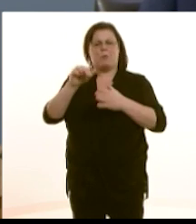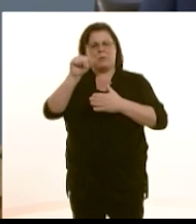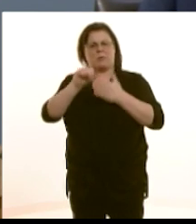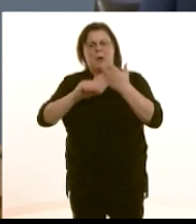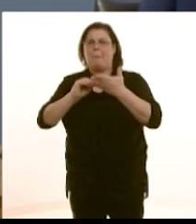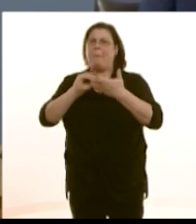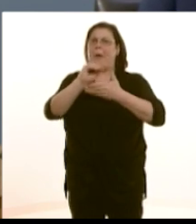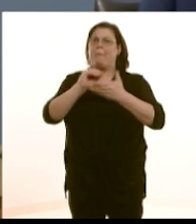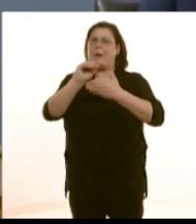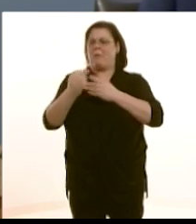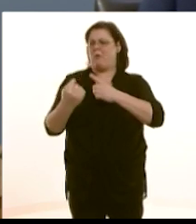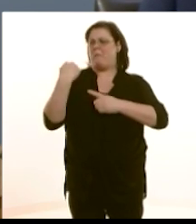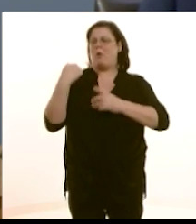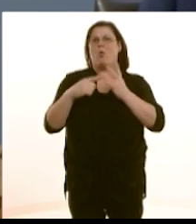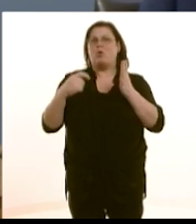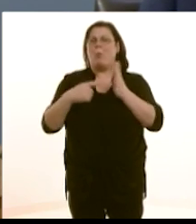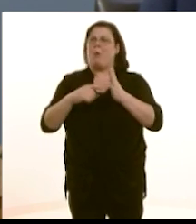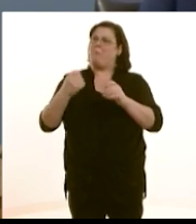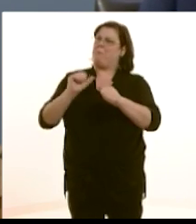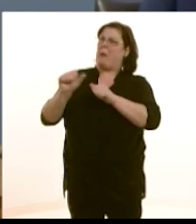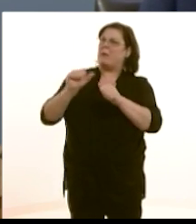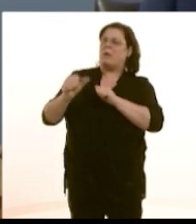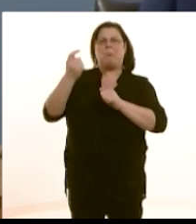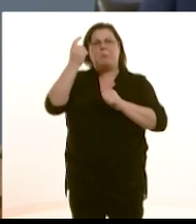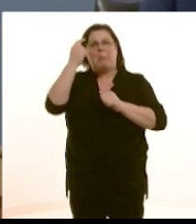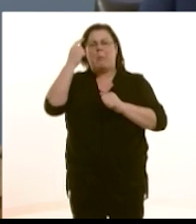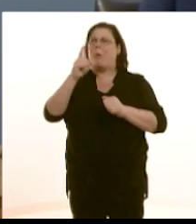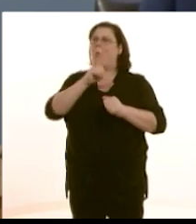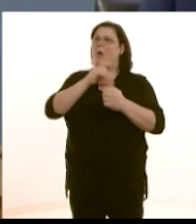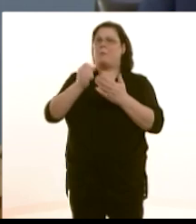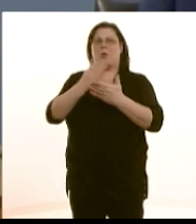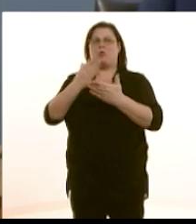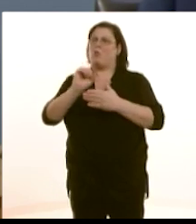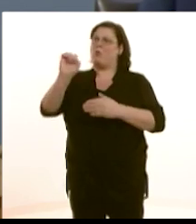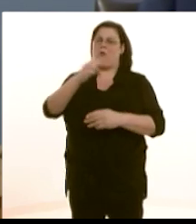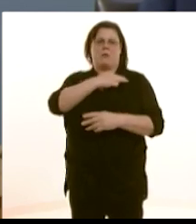bod mwy o amser gan eich swyddogion yn yr adeg yma i ganolbwyntio ar yr achosion mwyaf